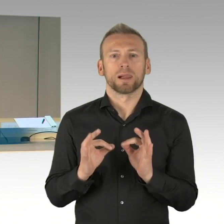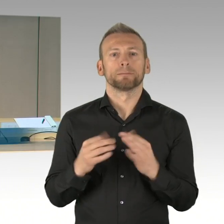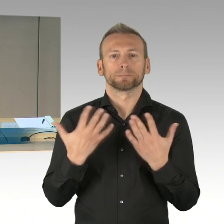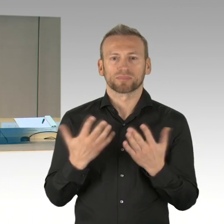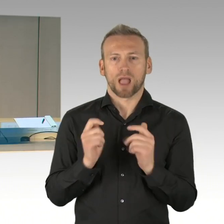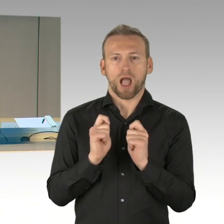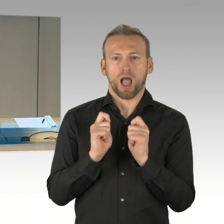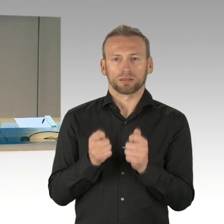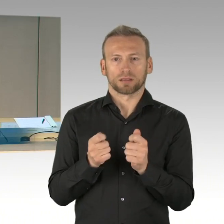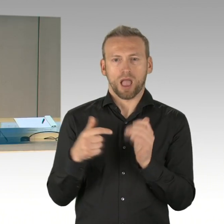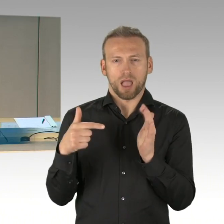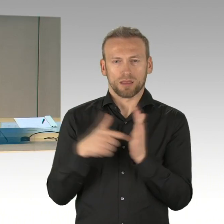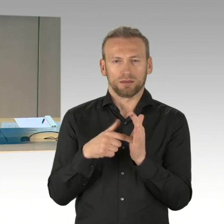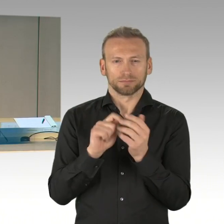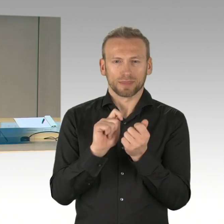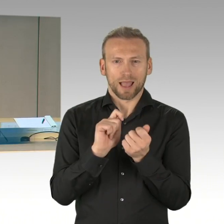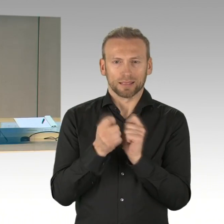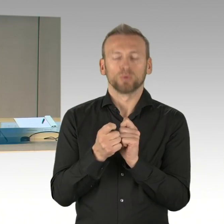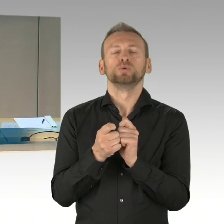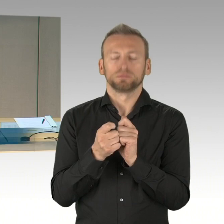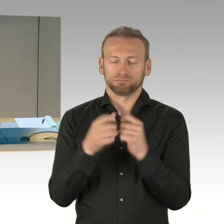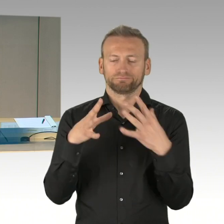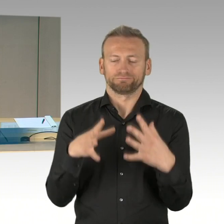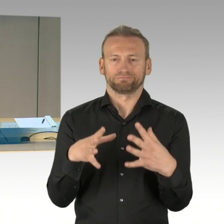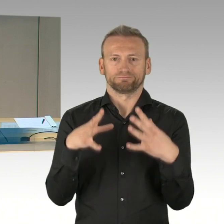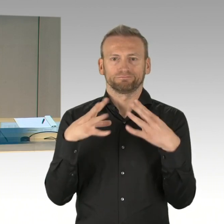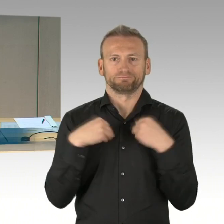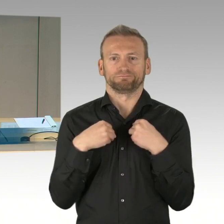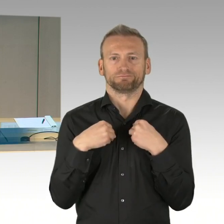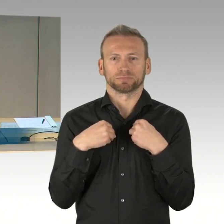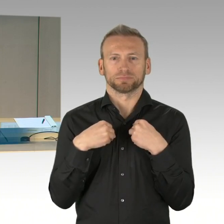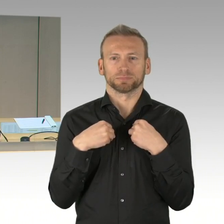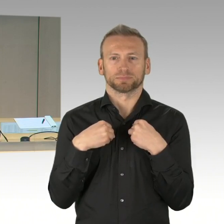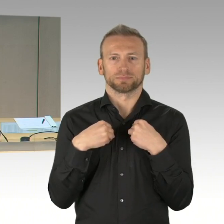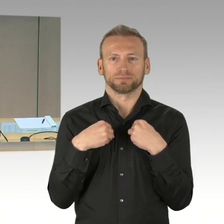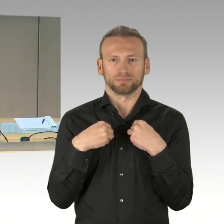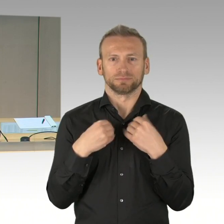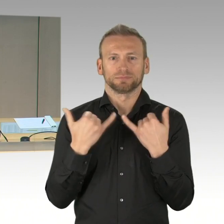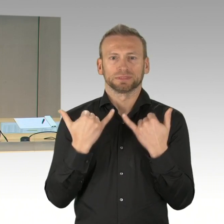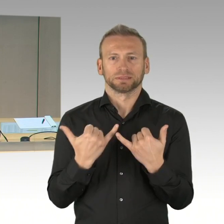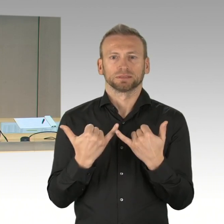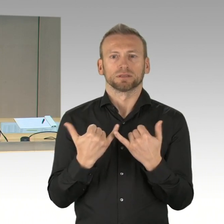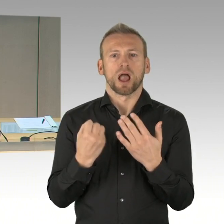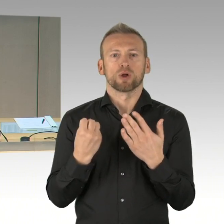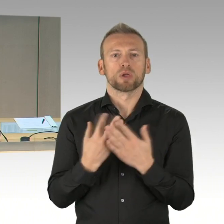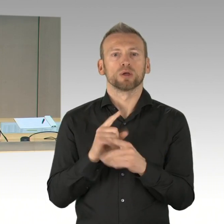Damit hat die Aktuelle Stunde ihre Erledigung gefunden und wir kommen zum Tagesordnungspunkt 2.